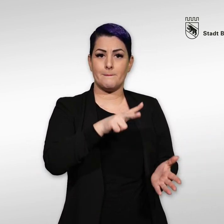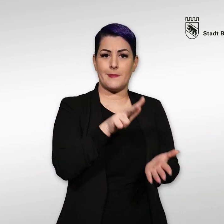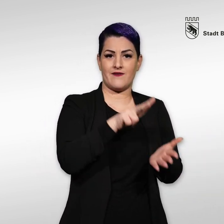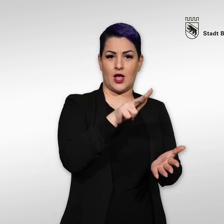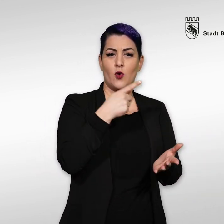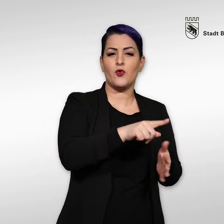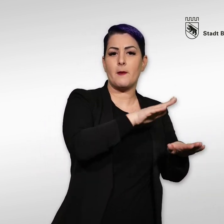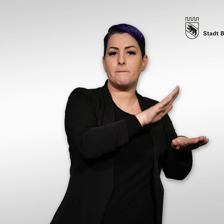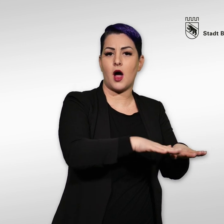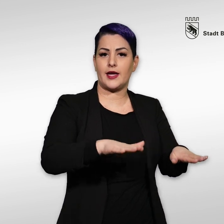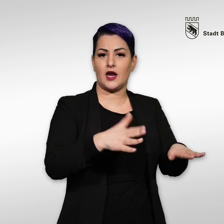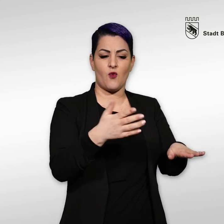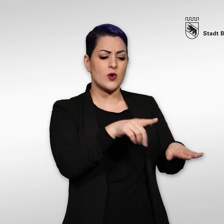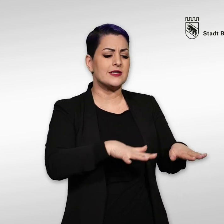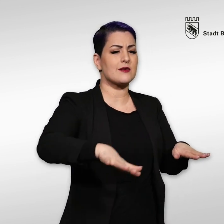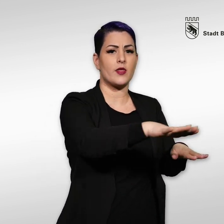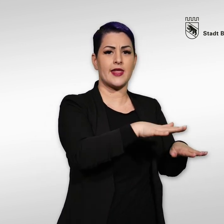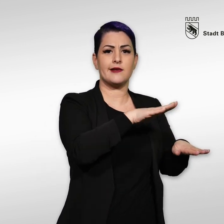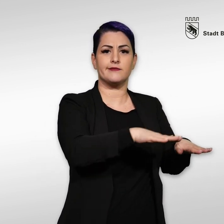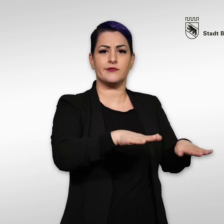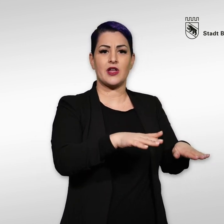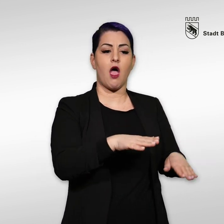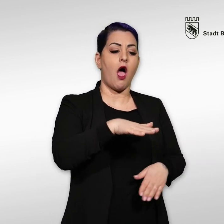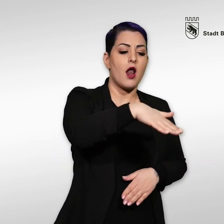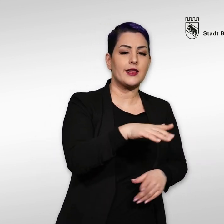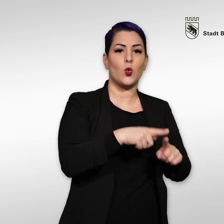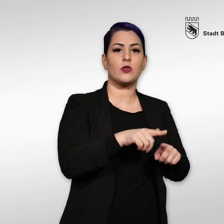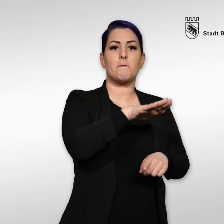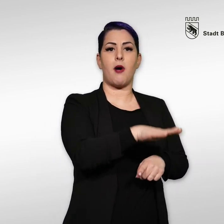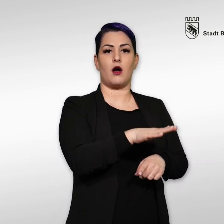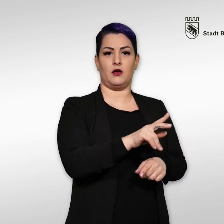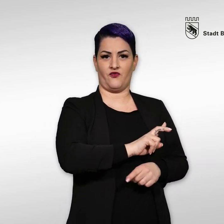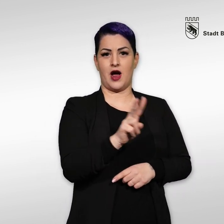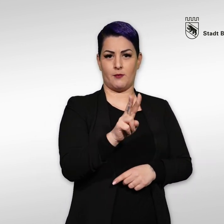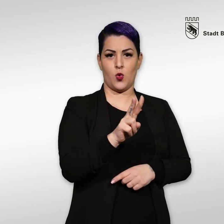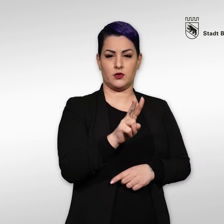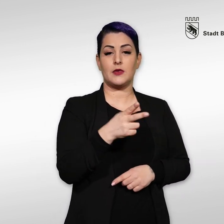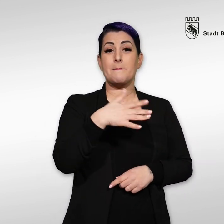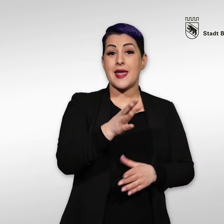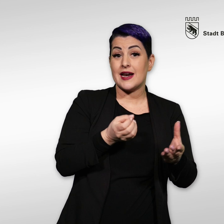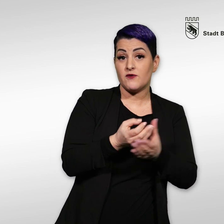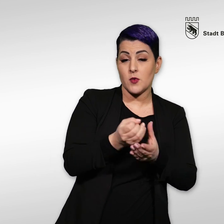benötigen Sie eine Umzugsbewilligung. Informationen dazu erhalten Sie im Link unter diesem Video,